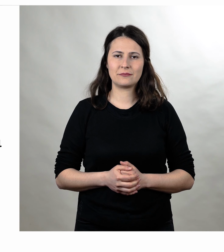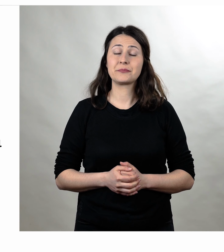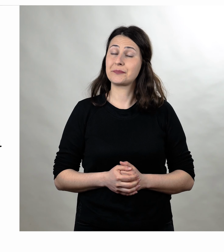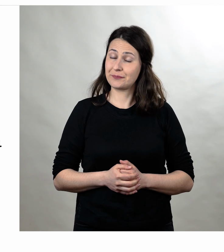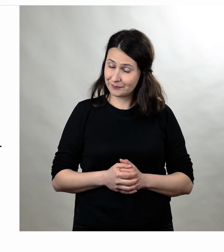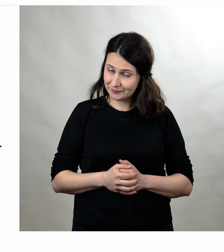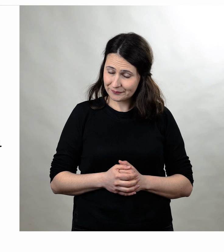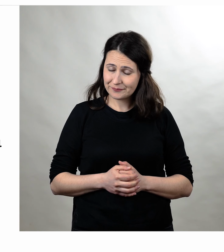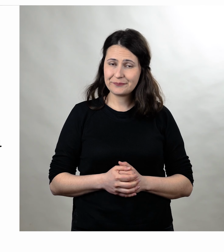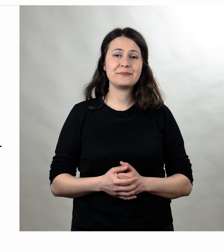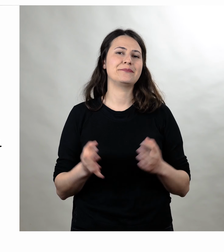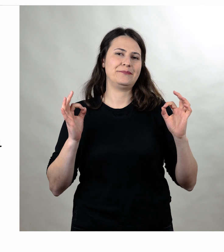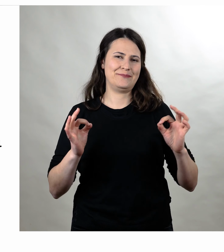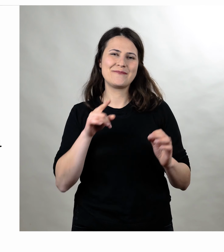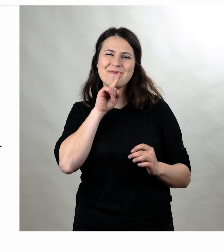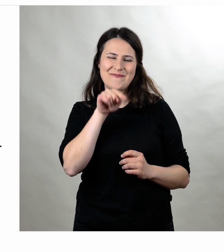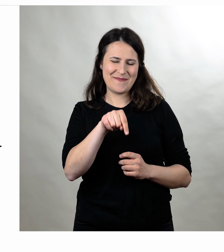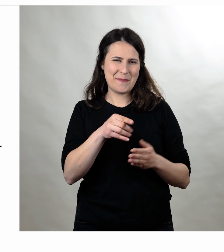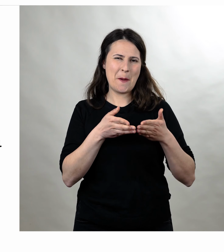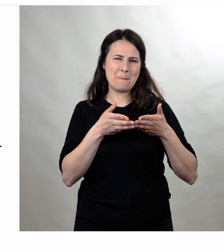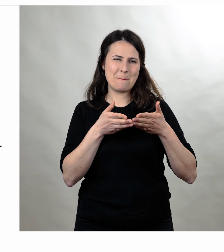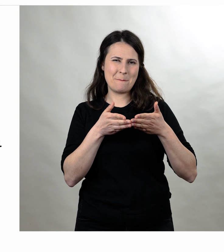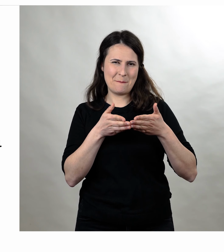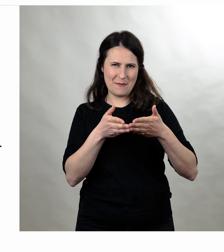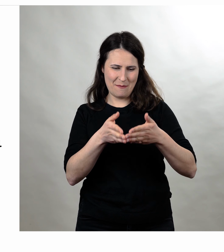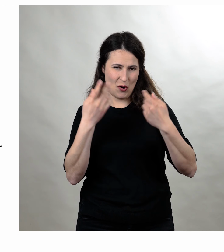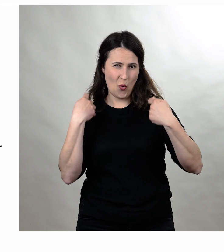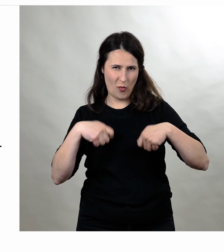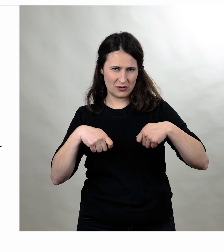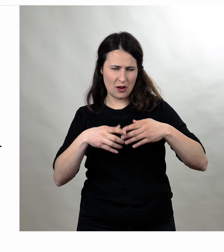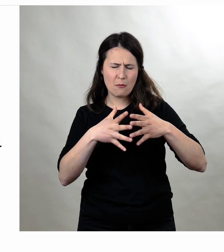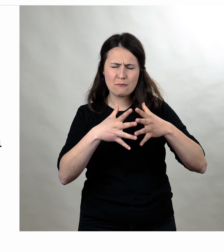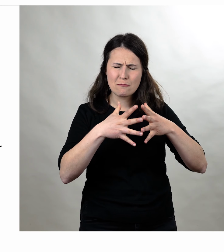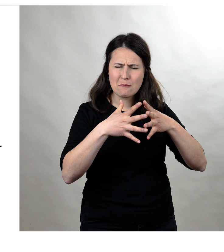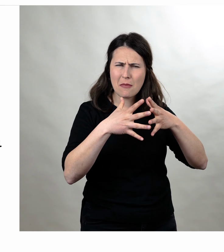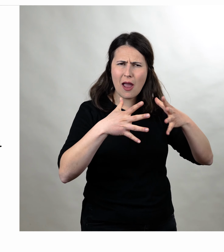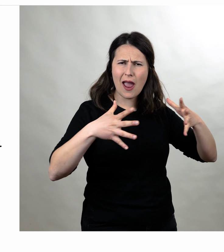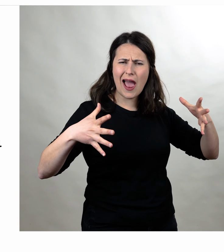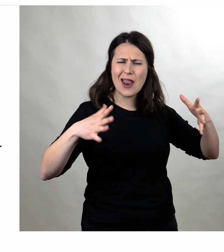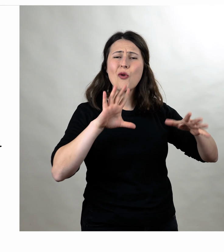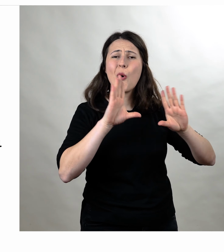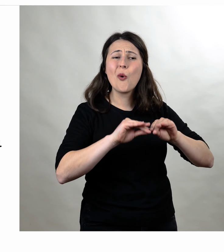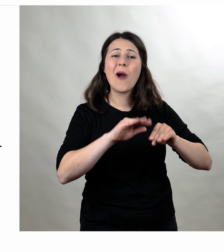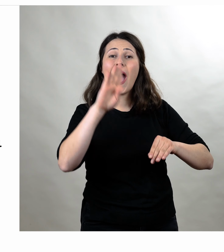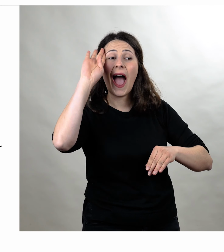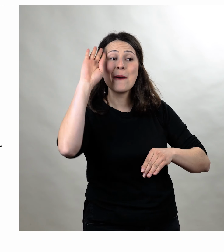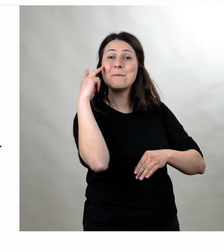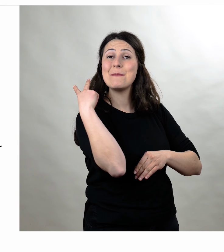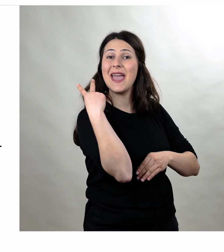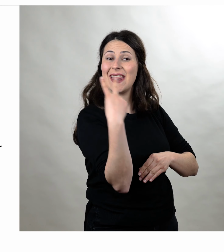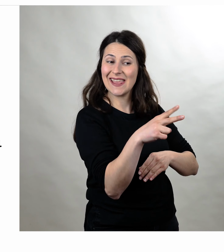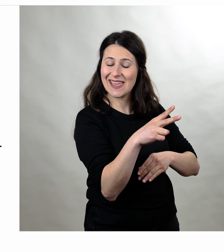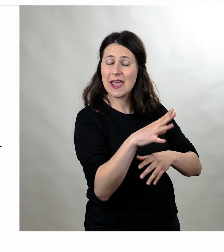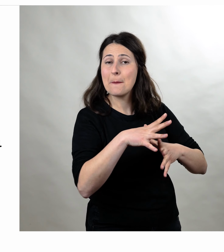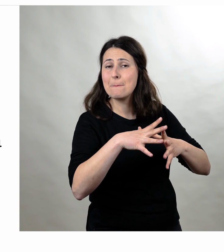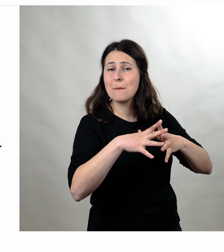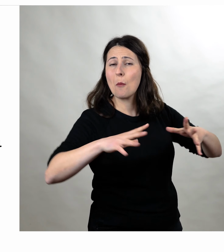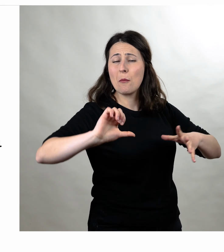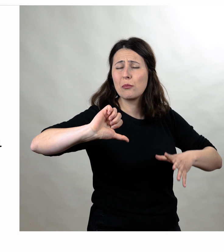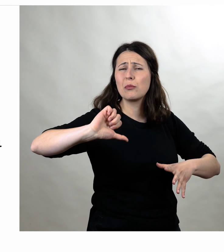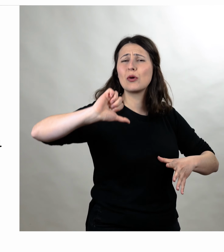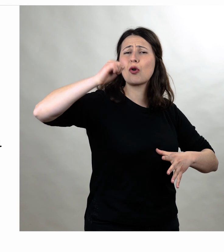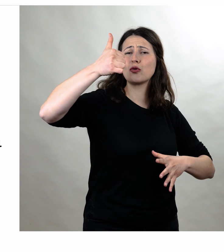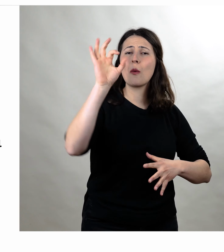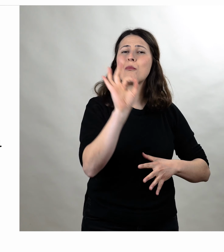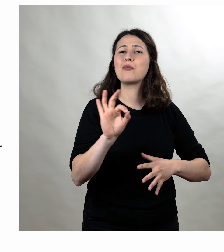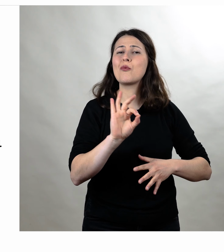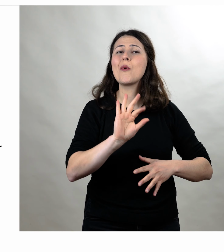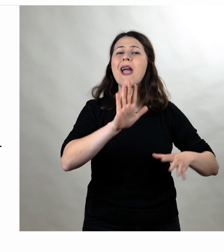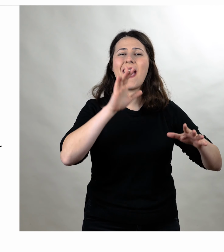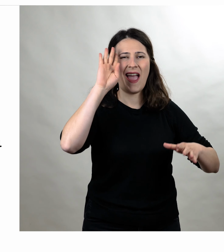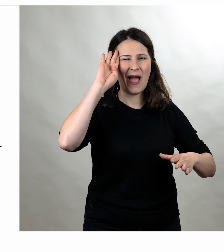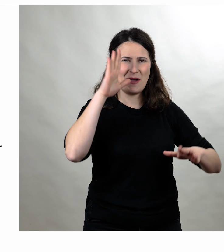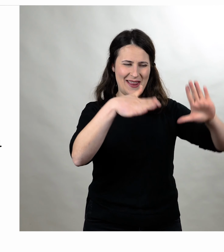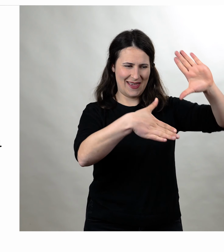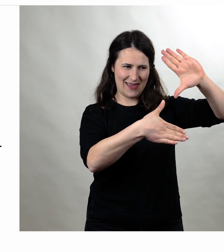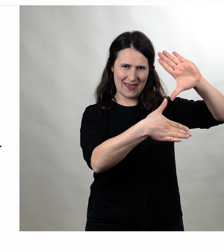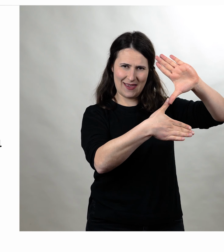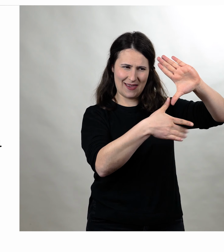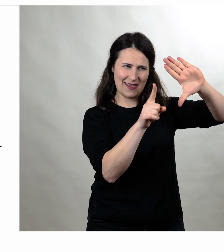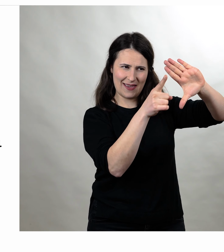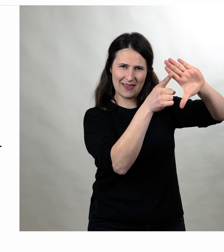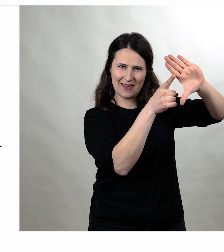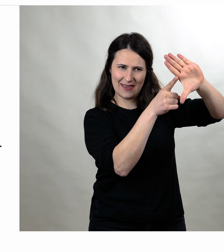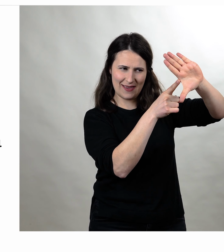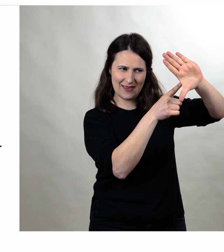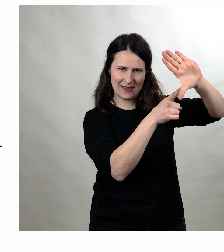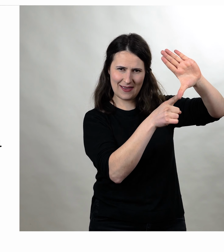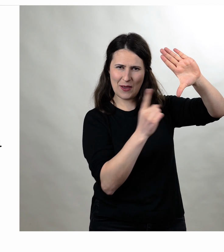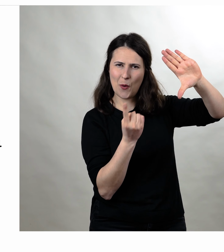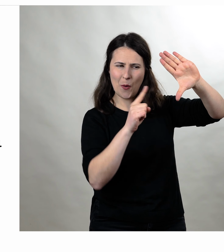Είναι επίσης το μεγαλύτερο κρουαζιερόπλοιο που λειτουργεί υπό αμερικανική σημαία στην ανατολική ακτή των Ηνωμένων Πολιτειών.